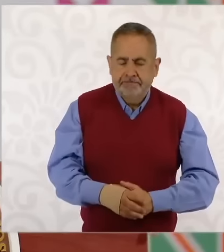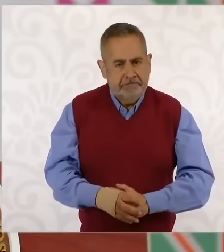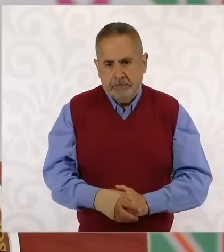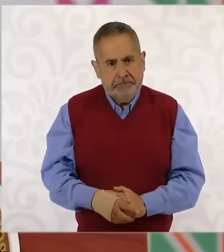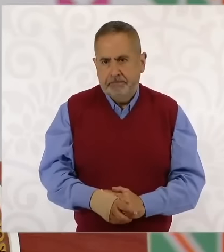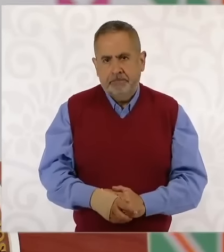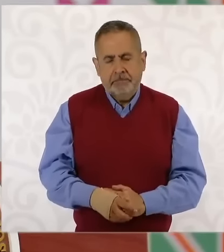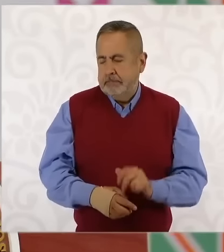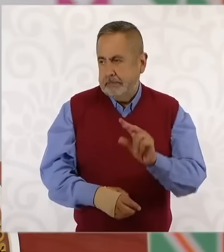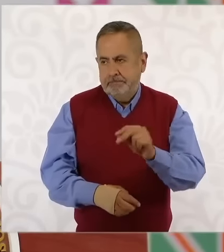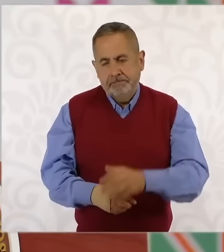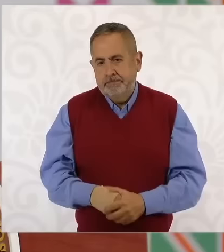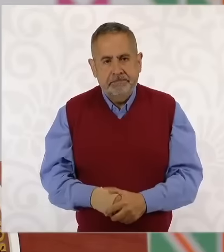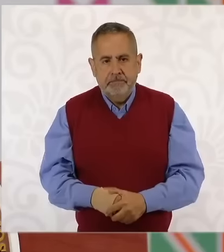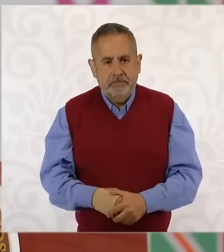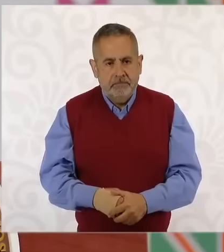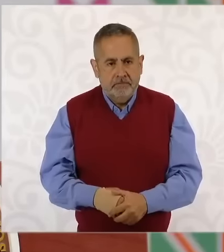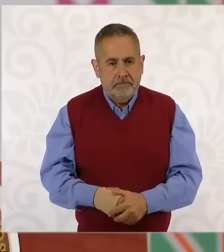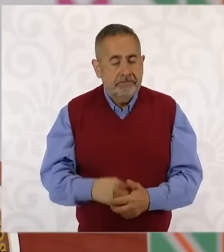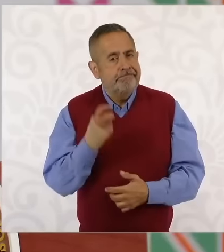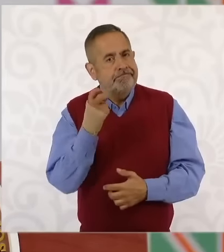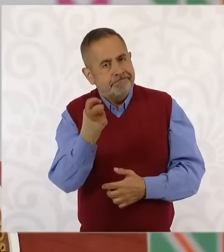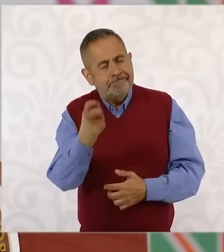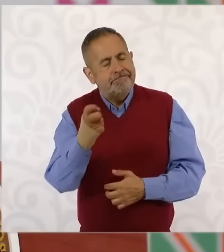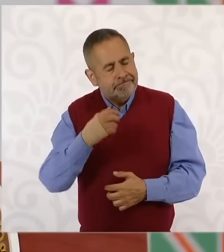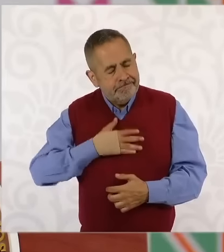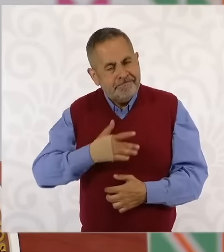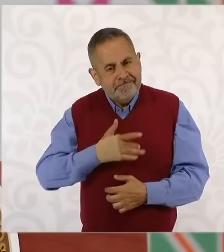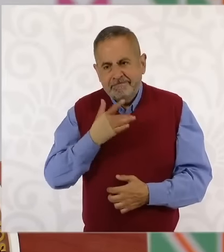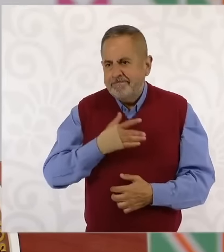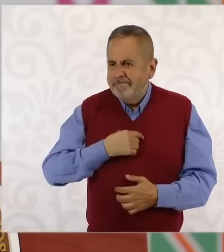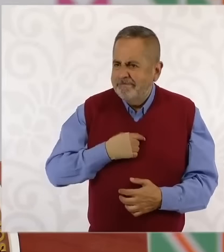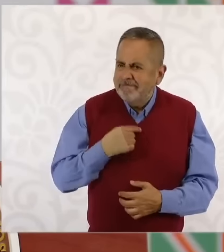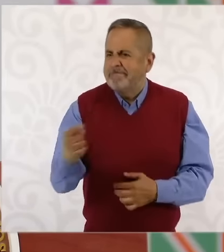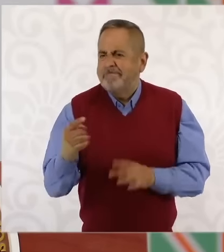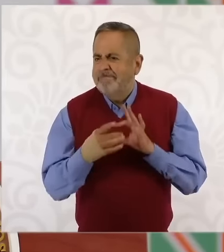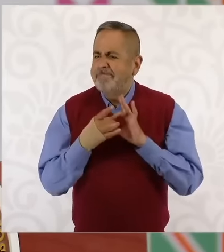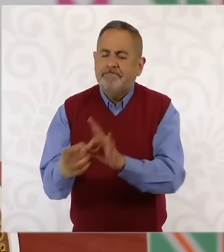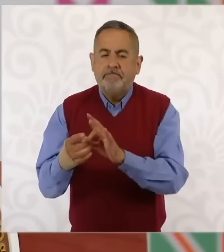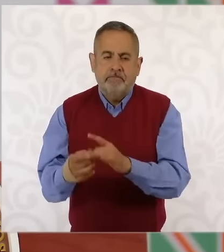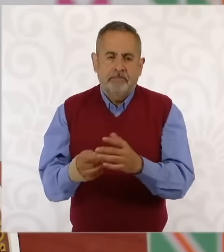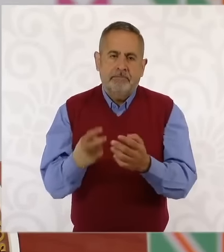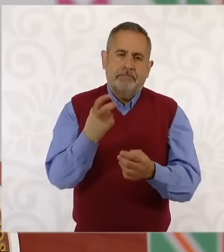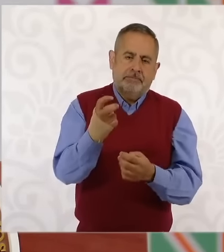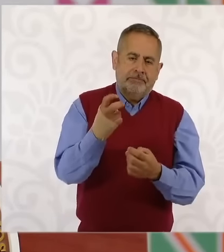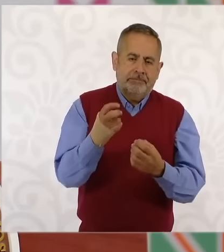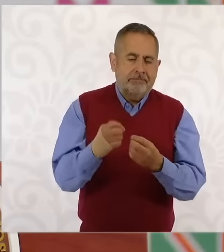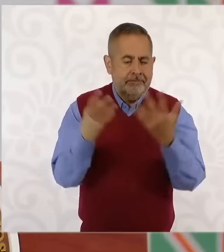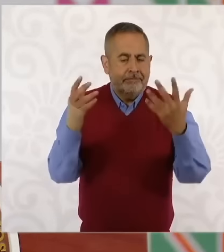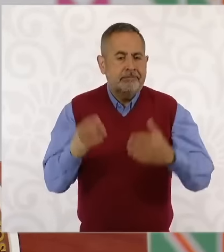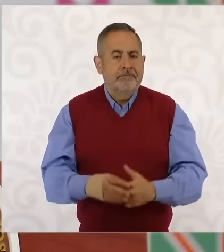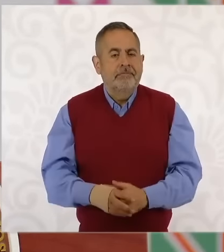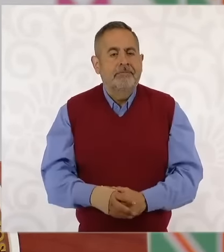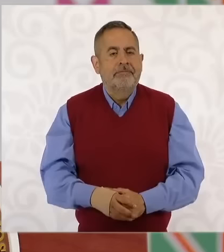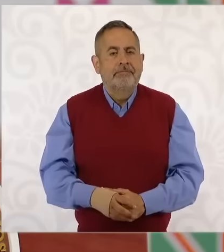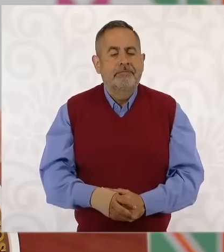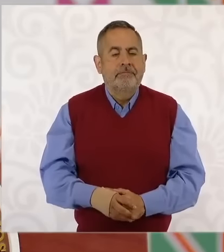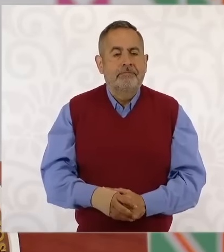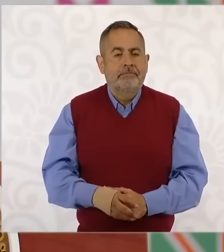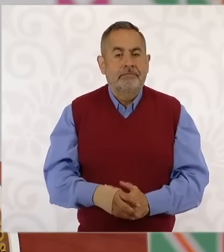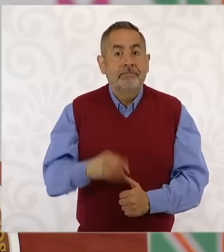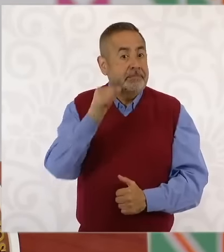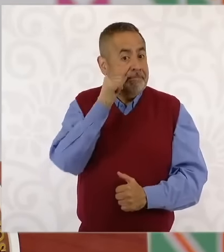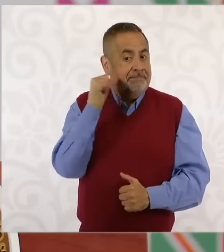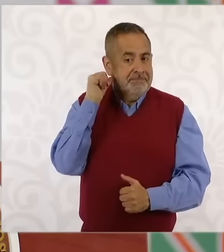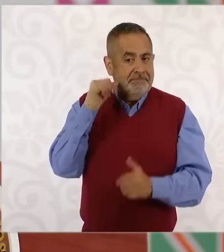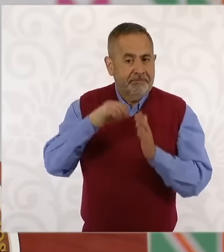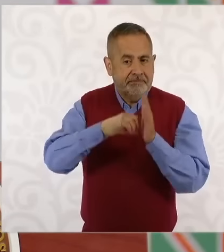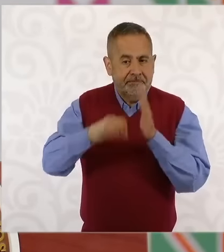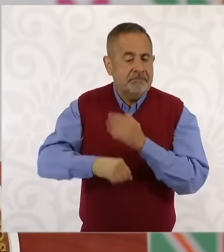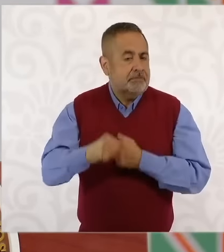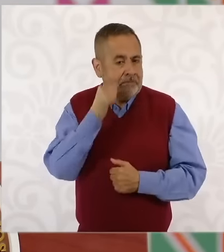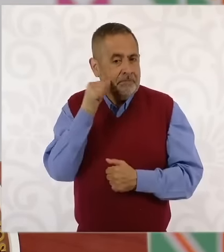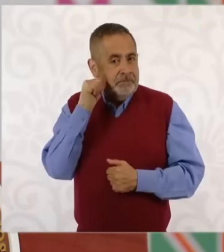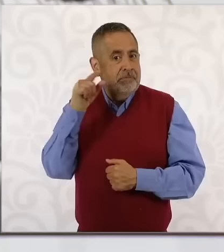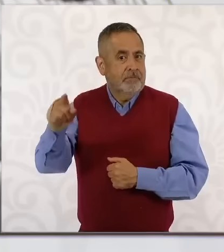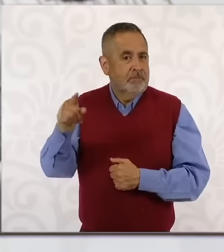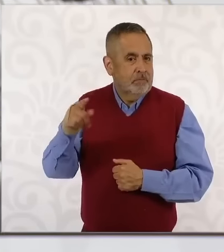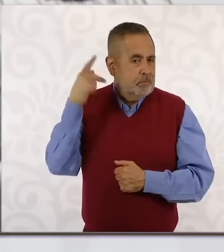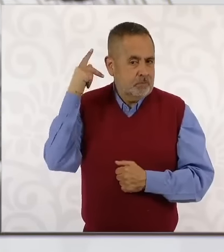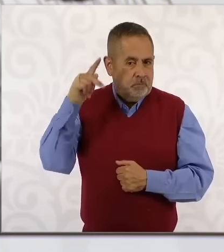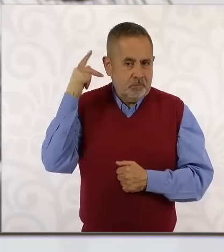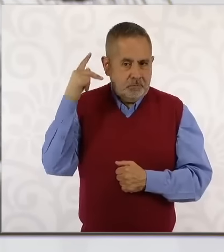Entonces, ese es el sentimiento. Por supuesto que ayer, por ejemplo, en Puebla, bueno, me entregaron